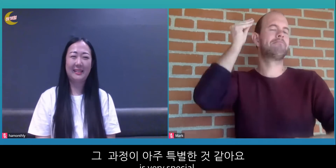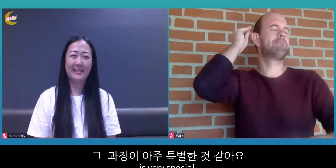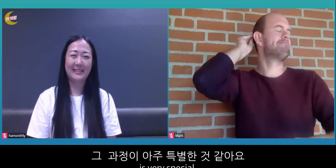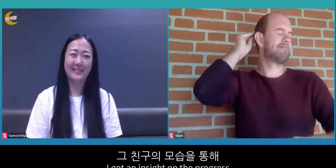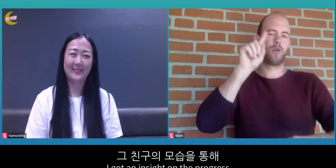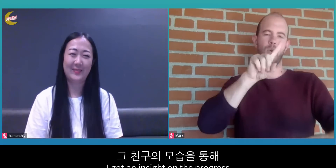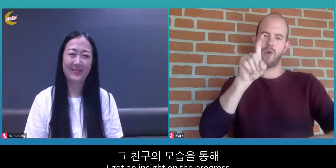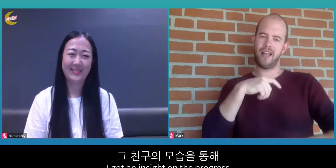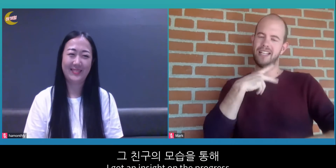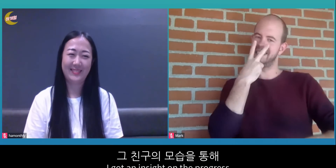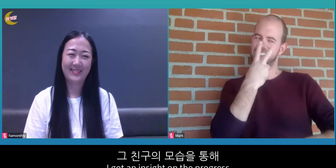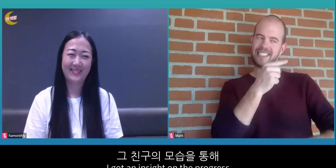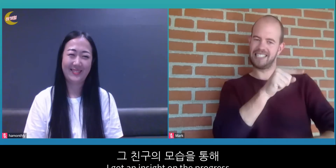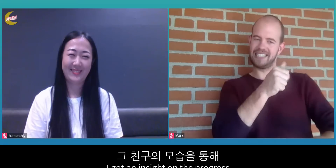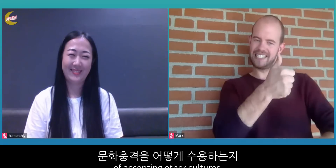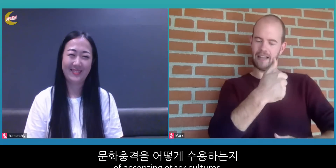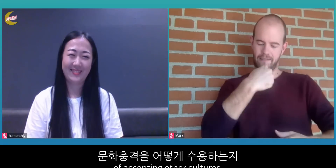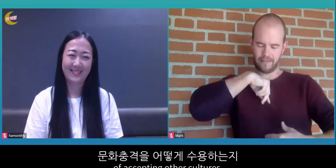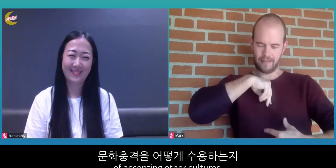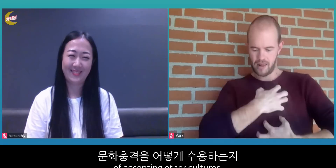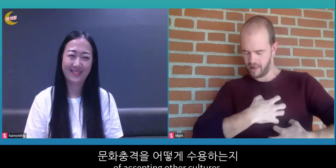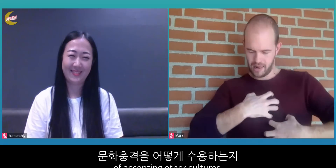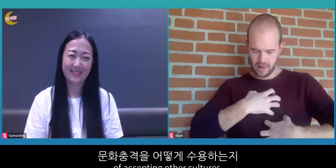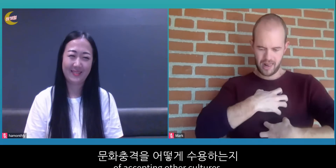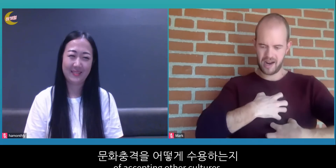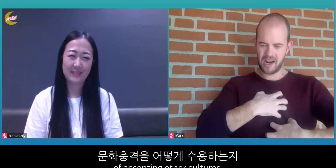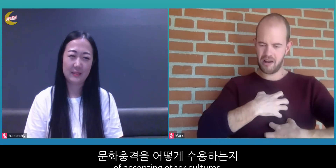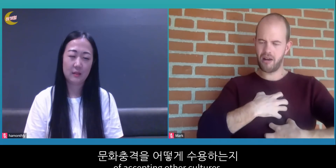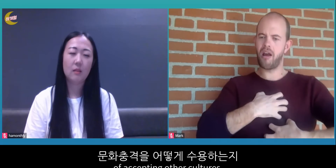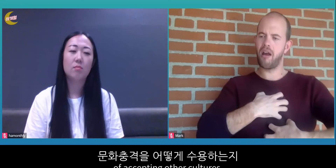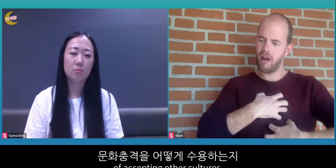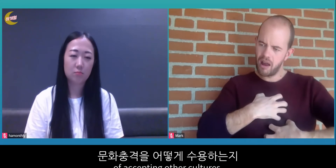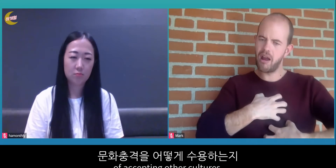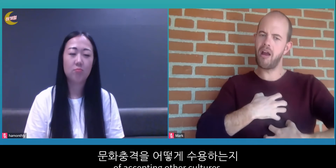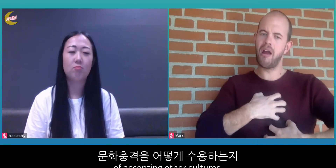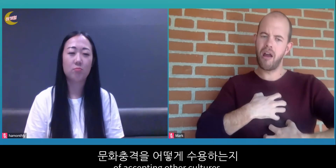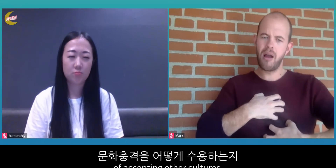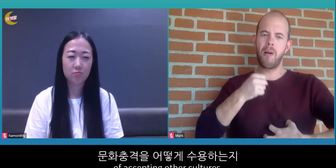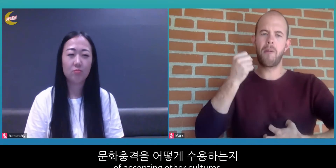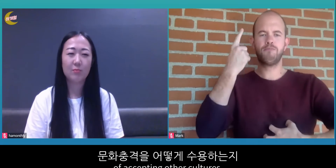。私は、他の文化を受け入れることの進歩、